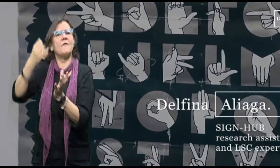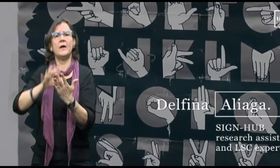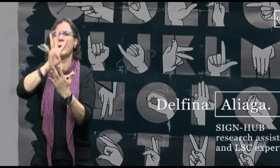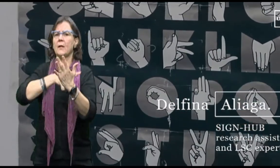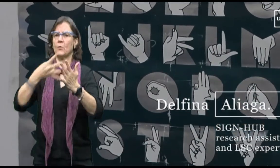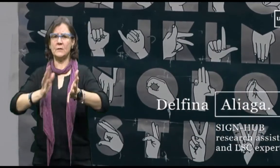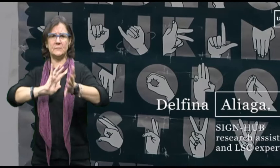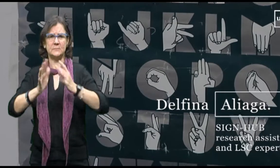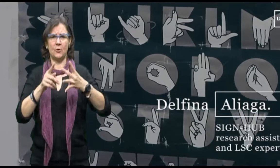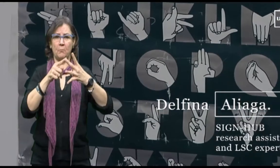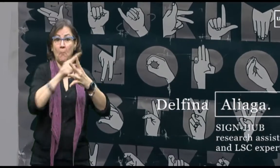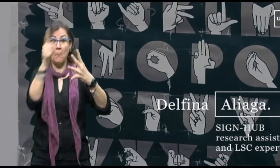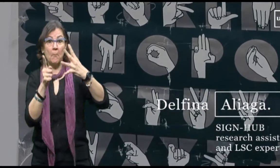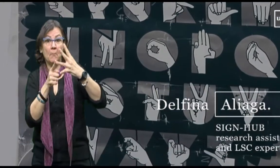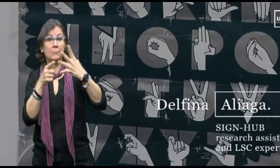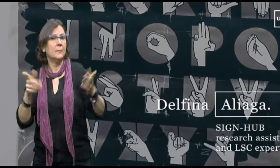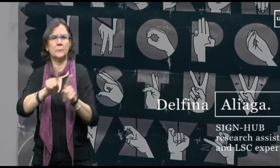y un archivo de entrevistas con personas signantes de edad avanzada.